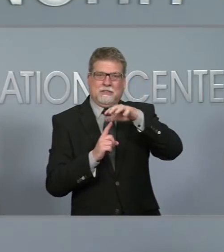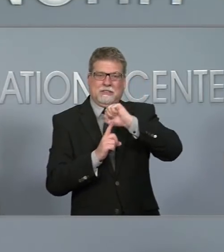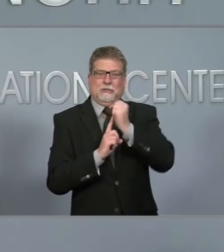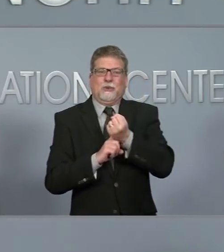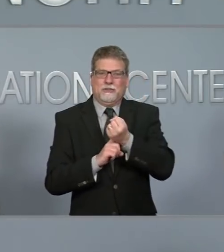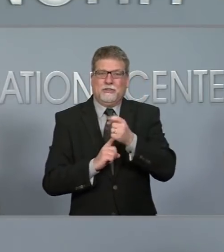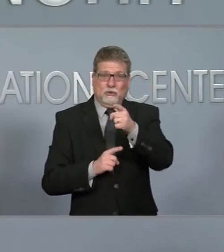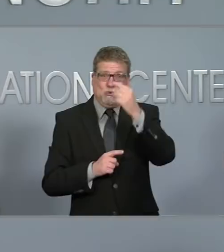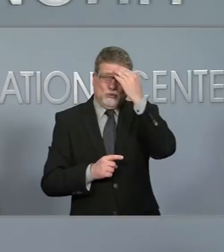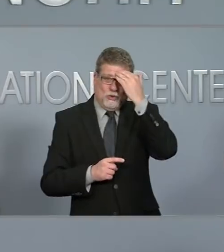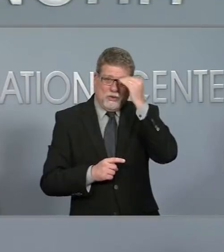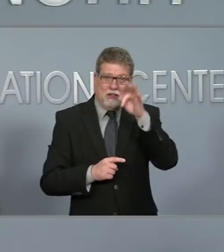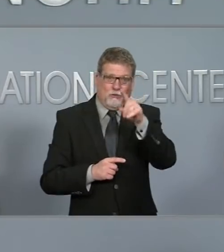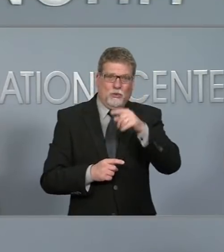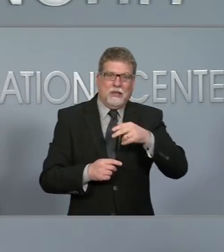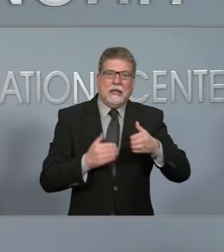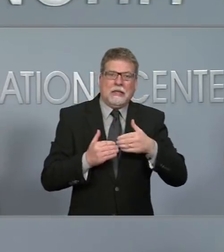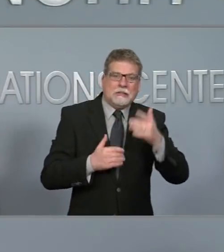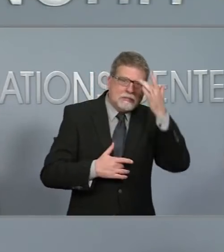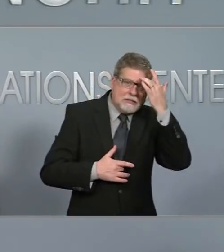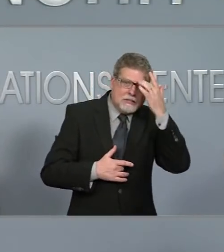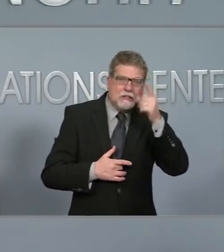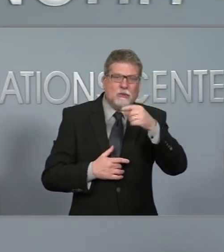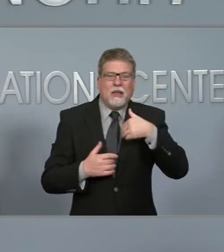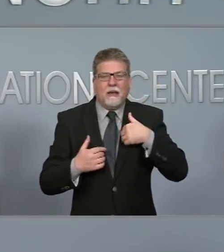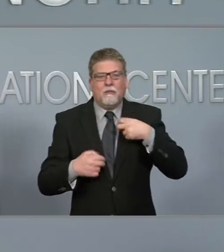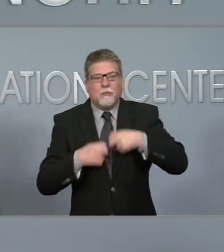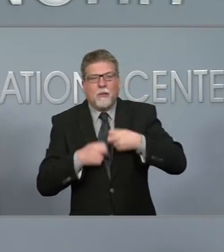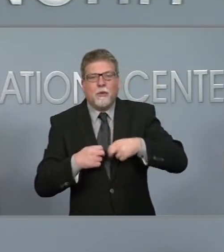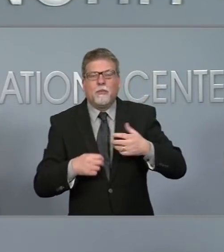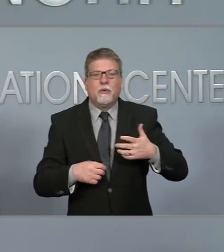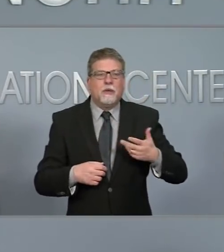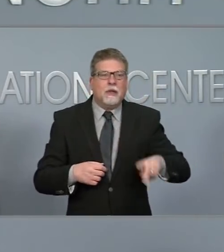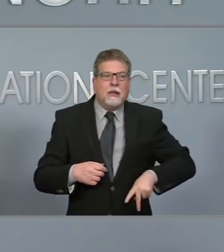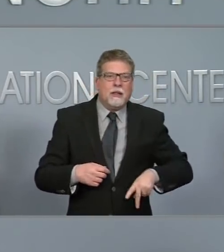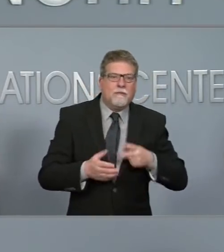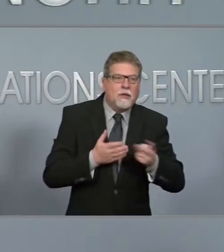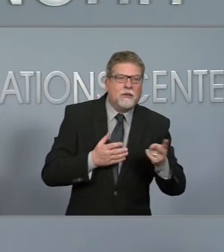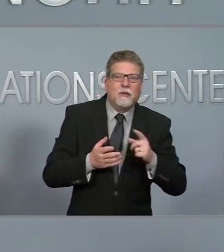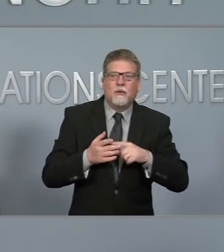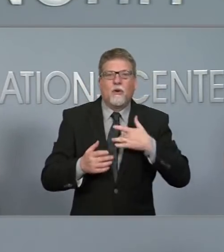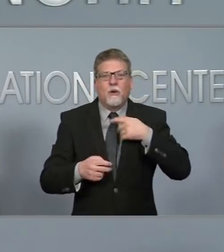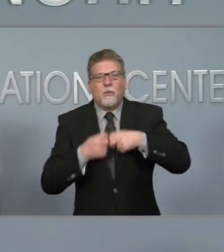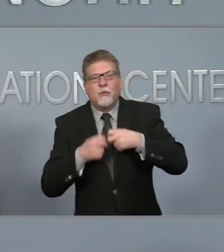está familiarizado con las